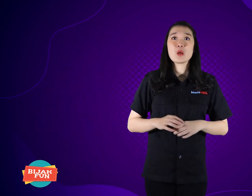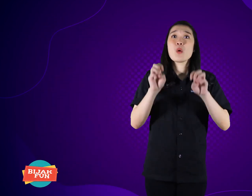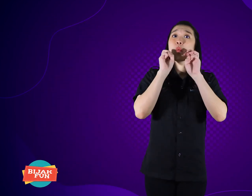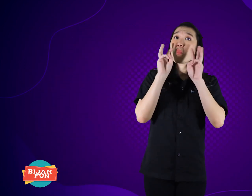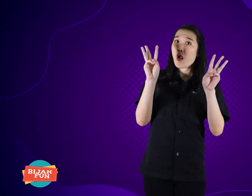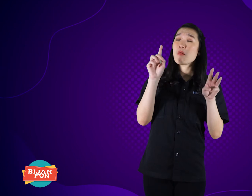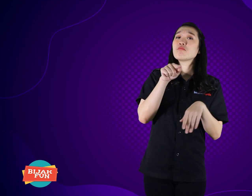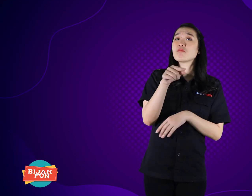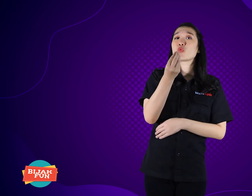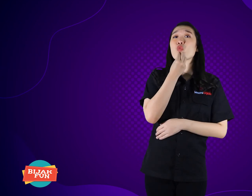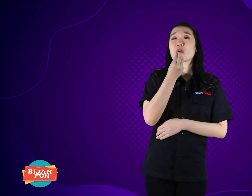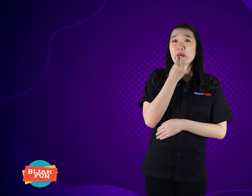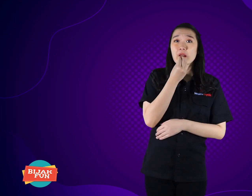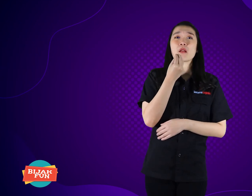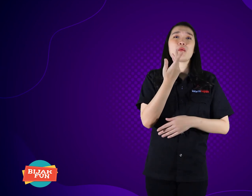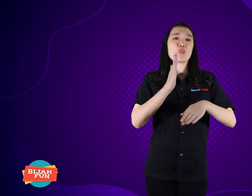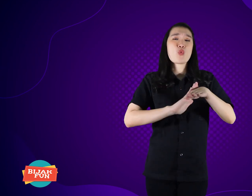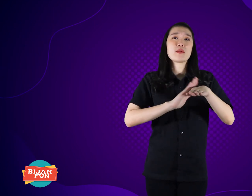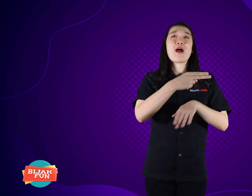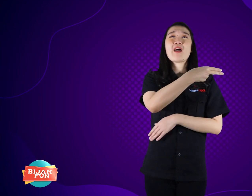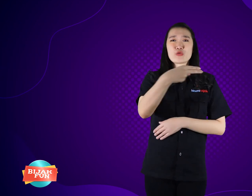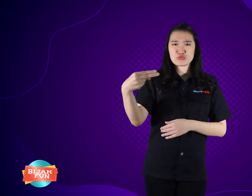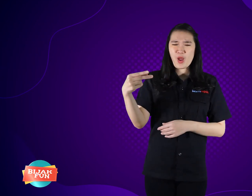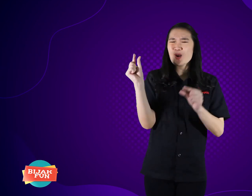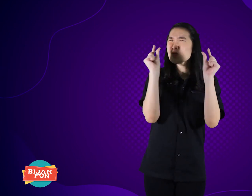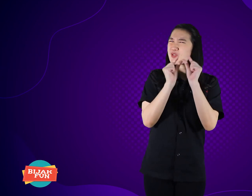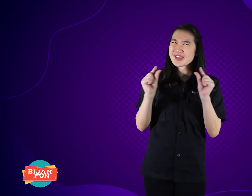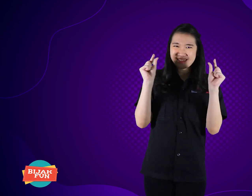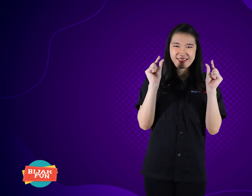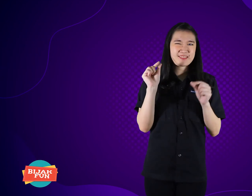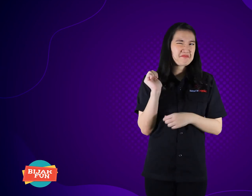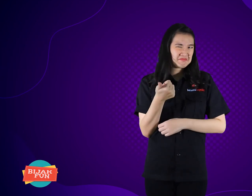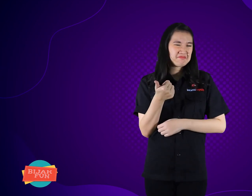Wah budaya kuliner Indonesia unik ya.